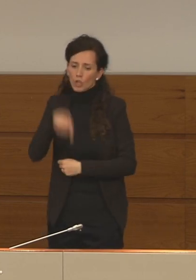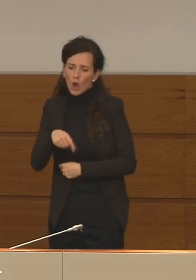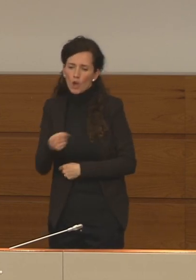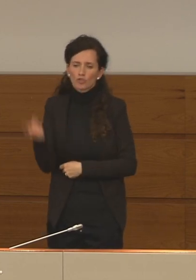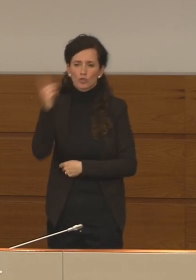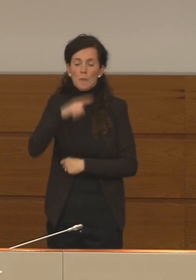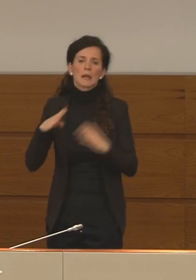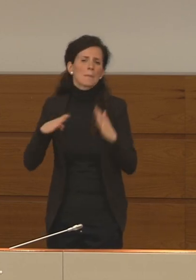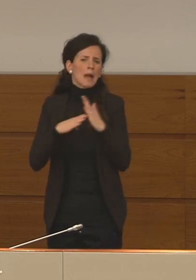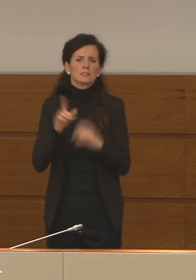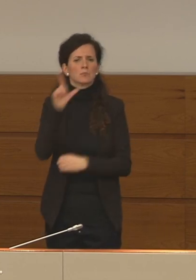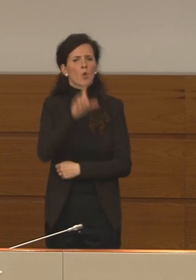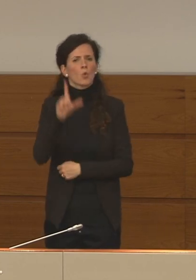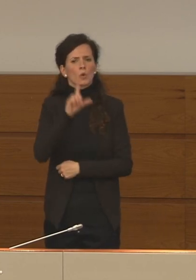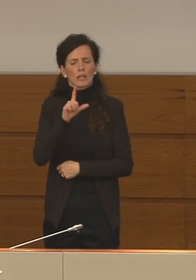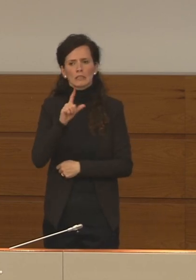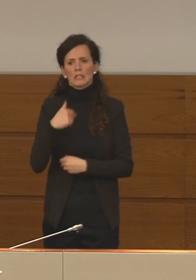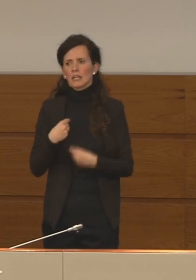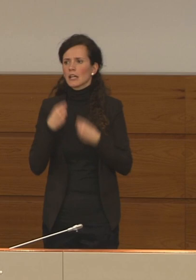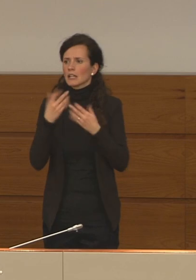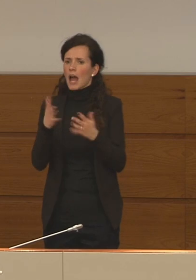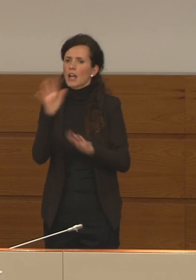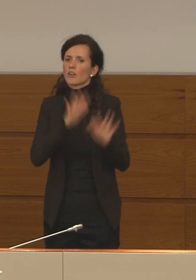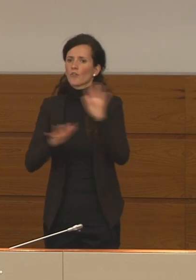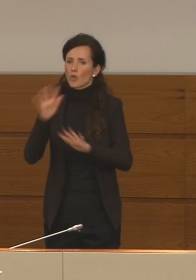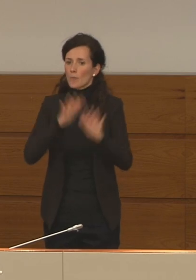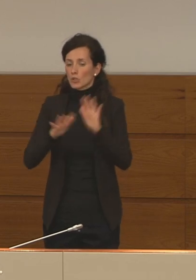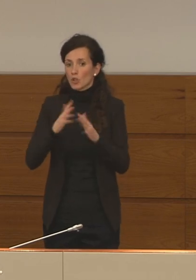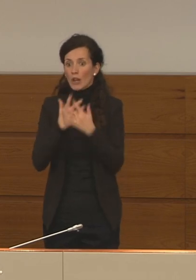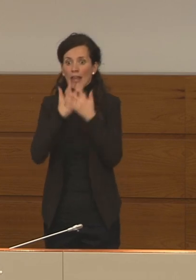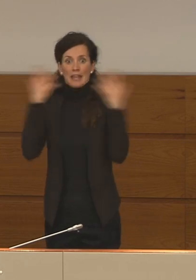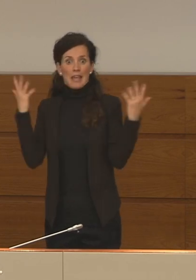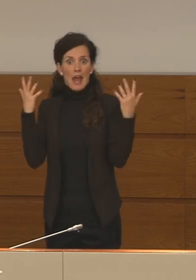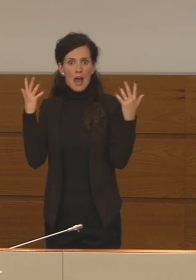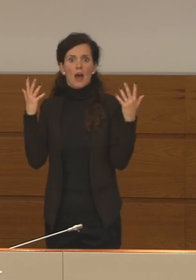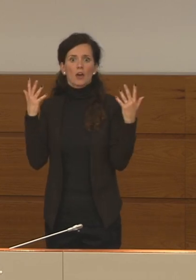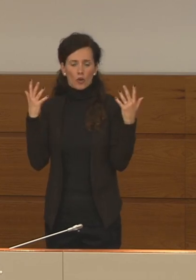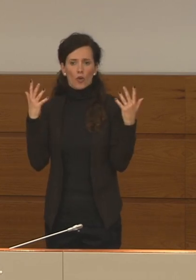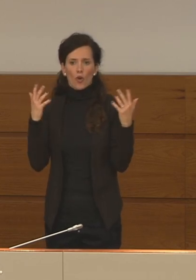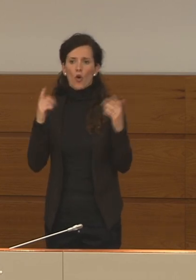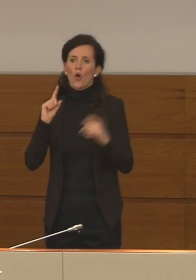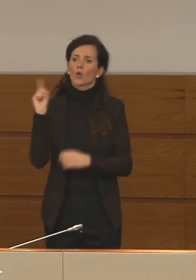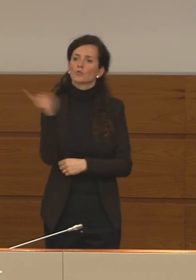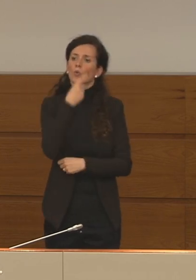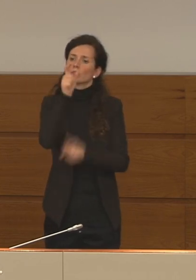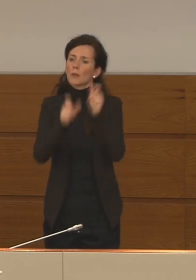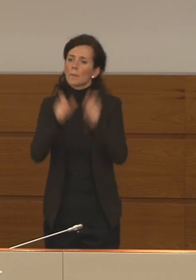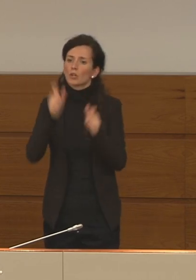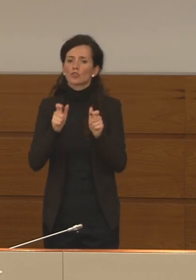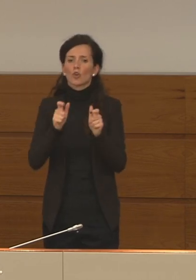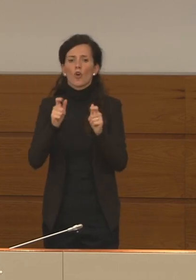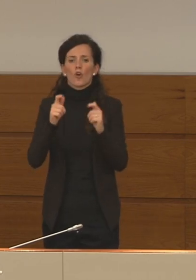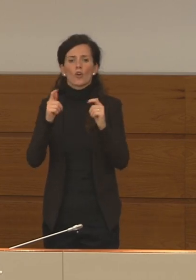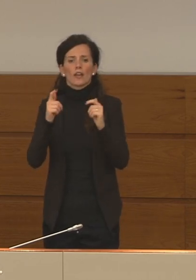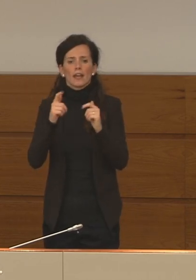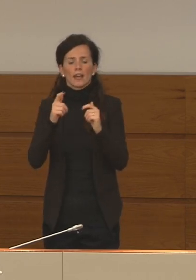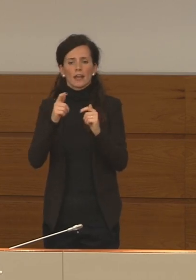questo tipo di rappresentazione che renderà un po' più chiaro e più evidente un po' a tutto il pubblico, a tutti gli ascoltatori, a tutti i lettori, a tutti i